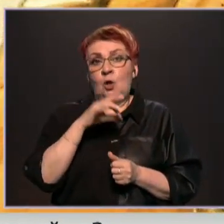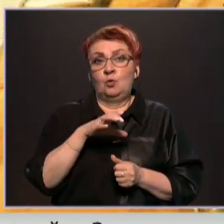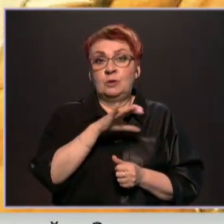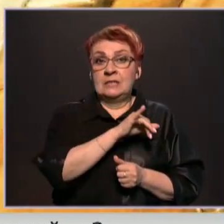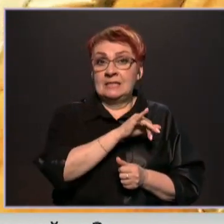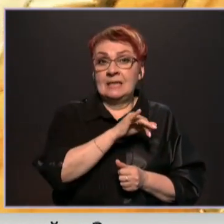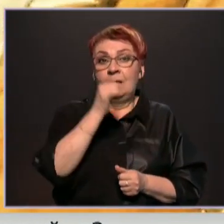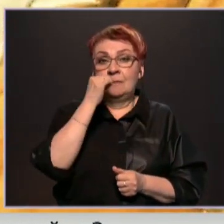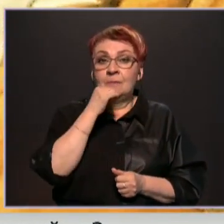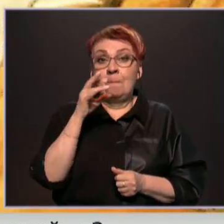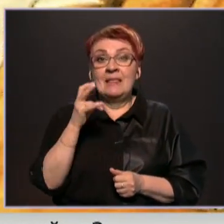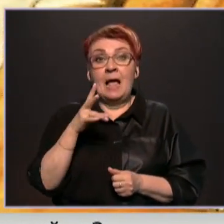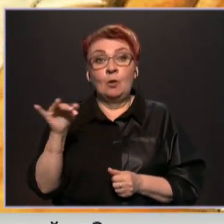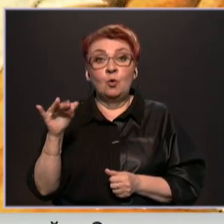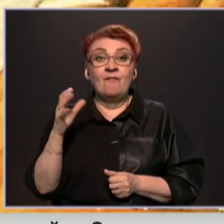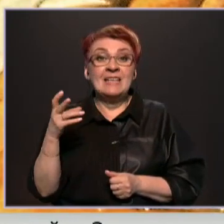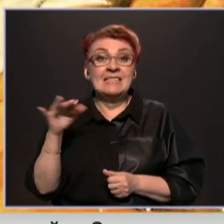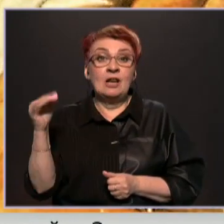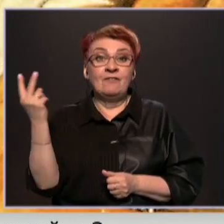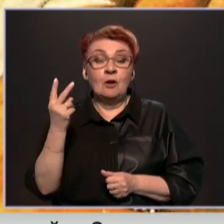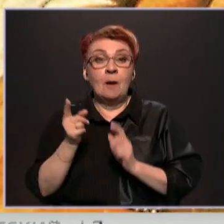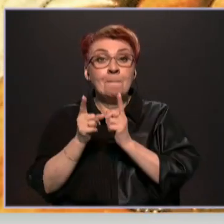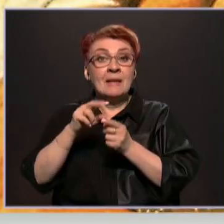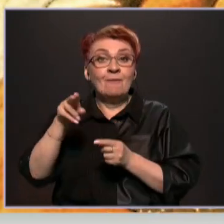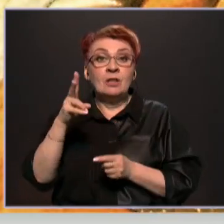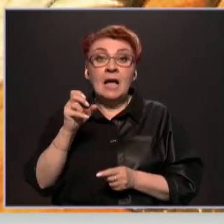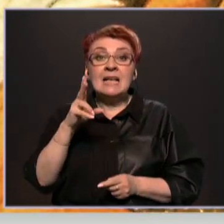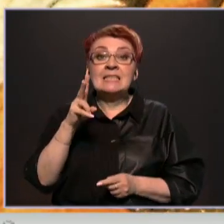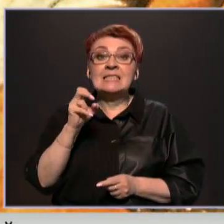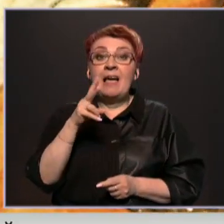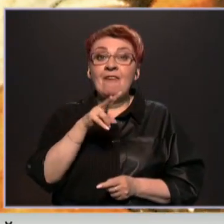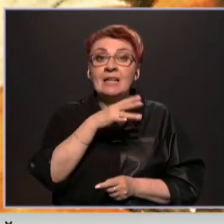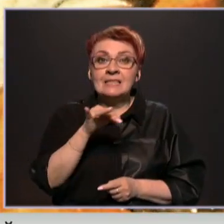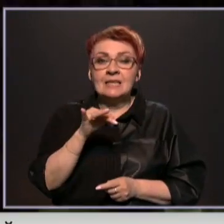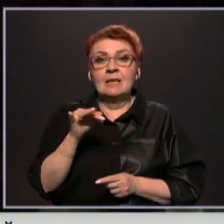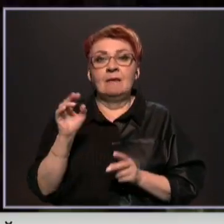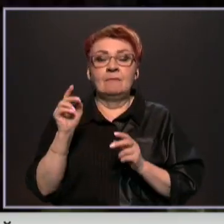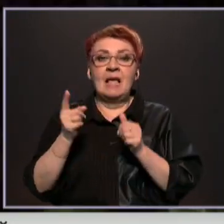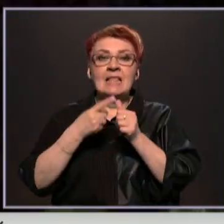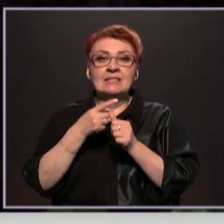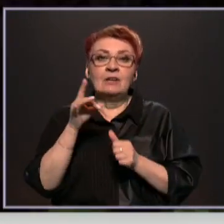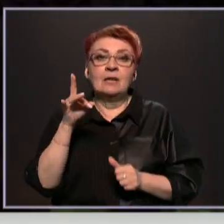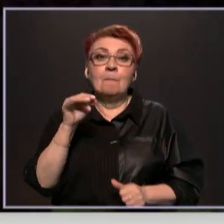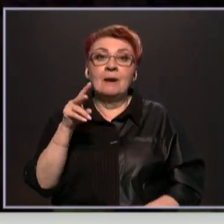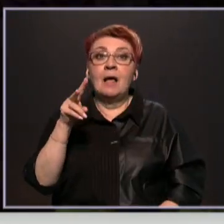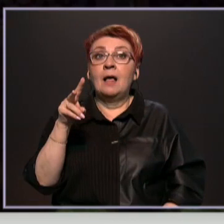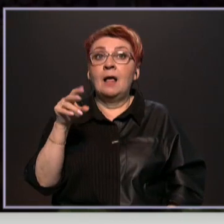что минологию Василия II перевели на Славянский и назвали прологом сборник житии древних святых